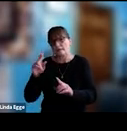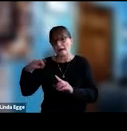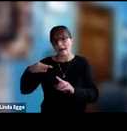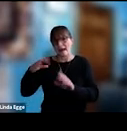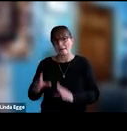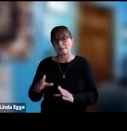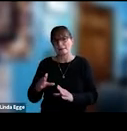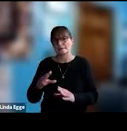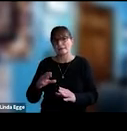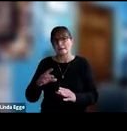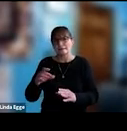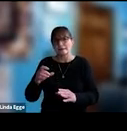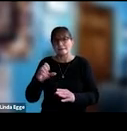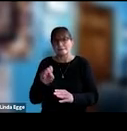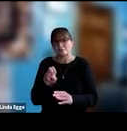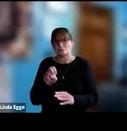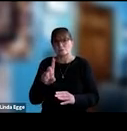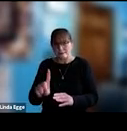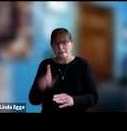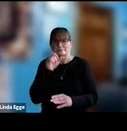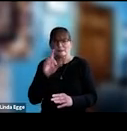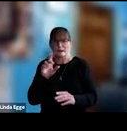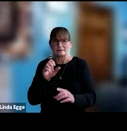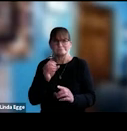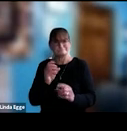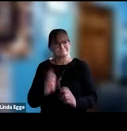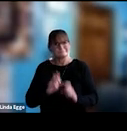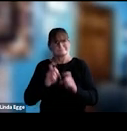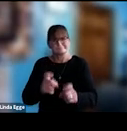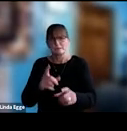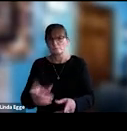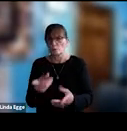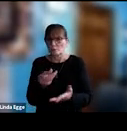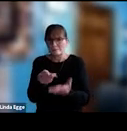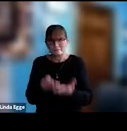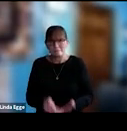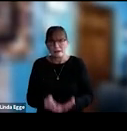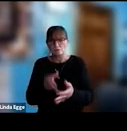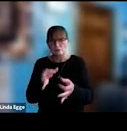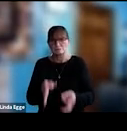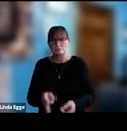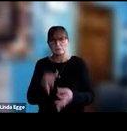no es un factor contribuyente que sea material a la determinación de la discapacidad.